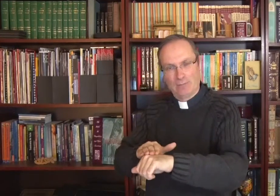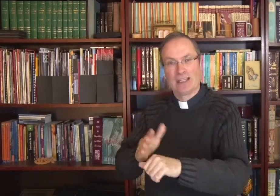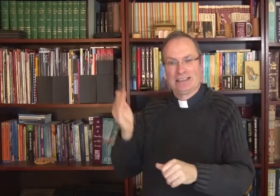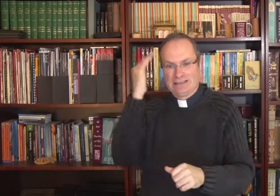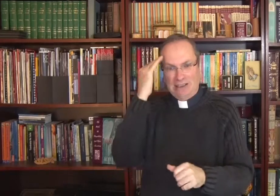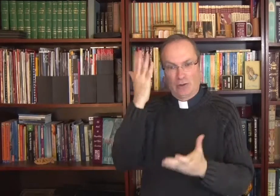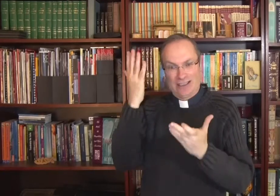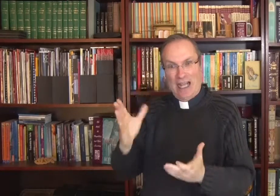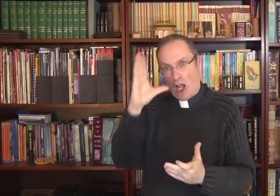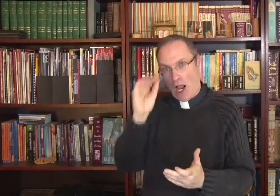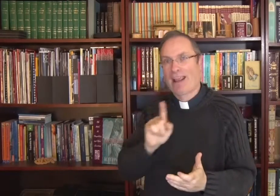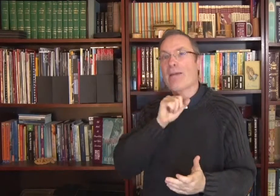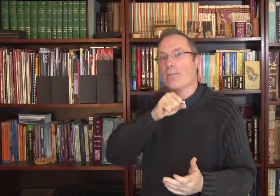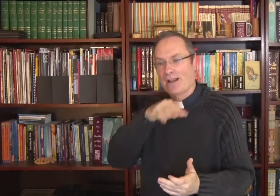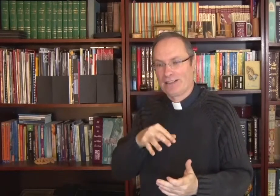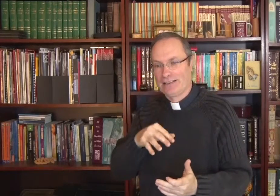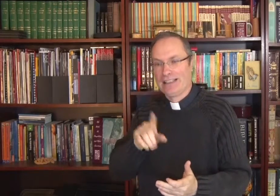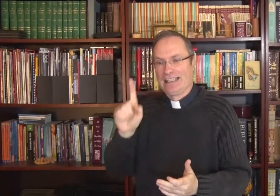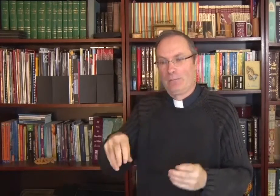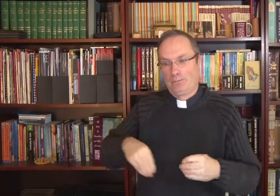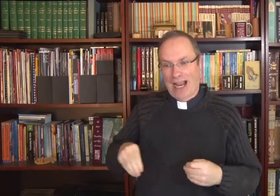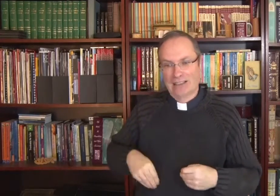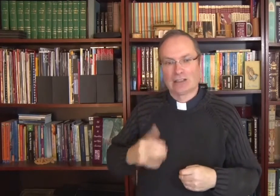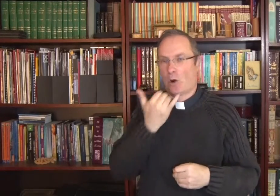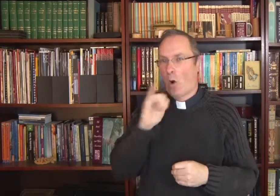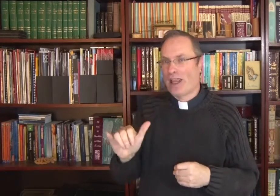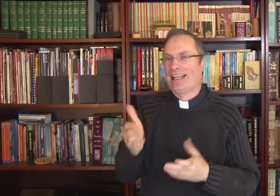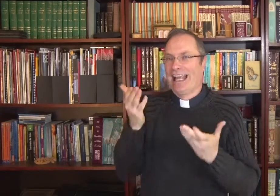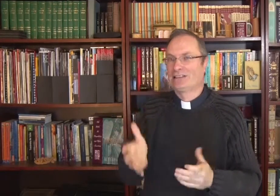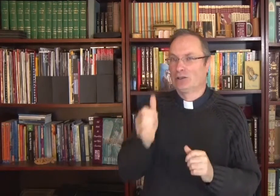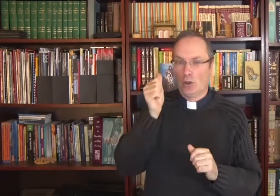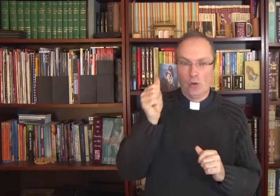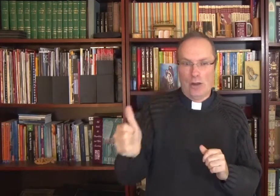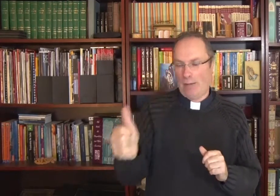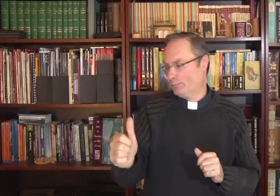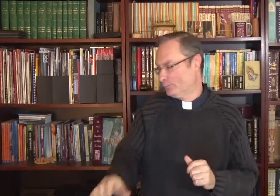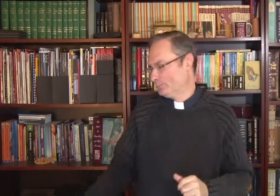Sache qu’un tel homme est perverti et qu’il pèche, se condamnant ainsi lui-même.